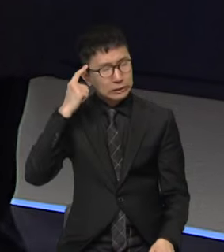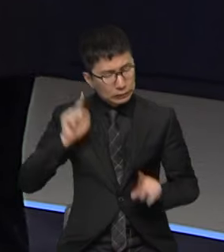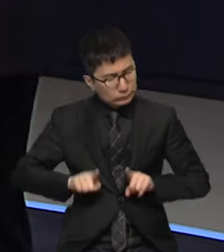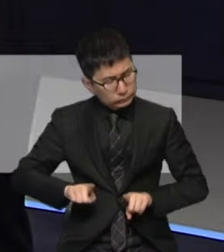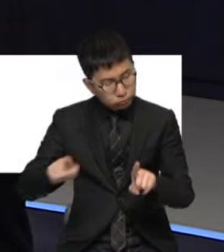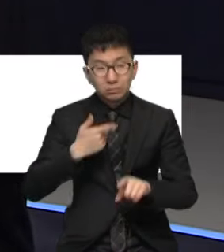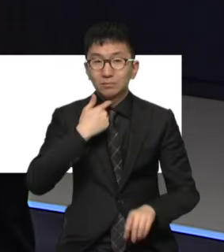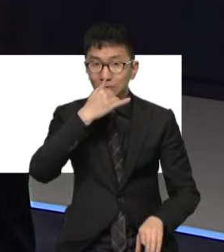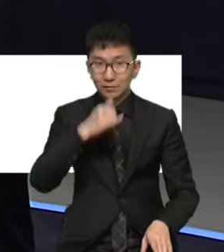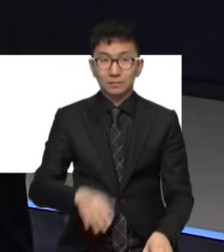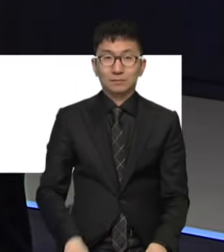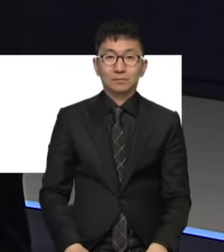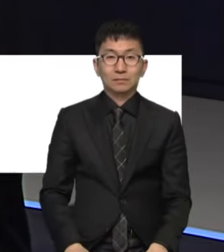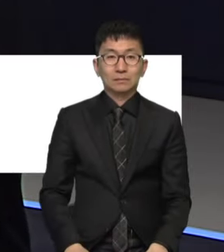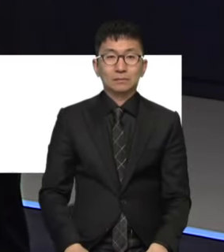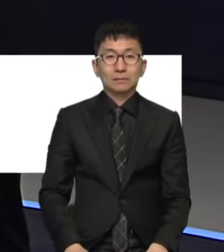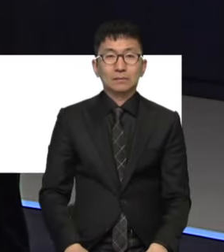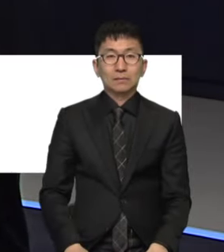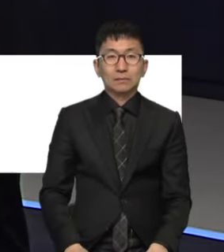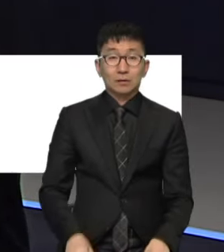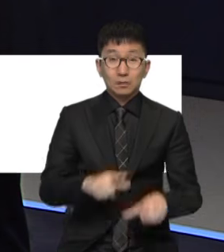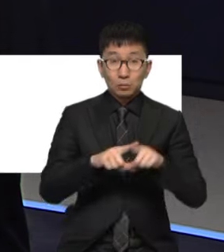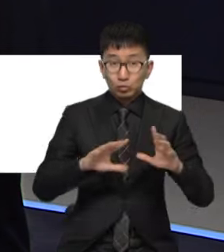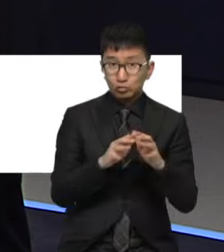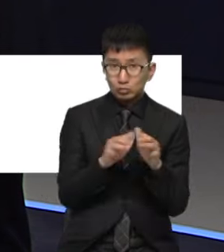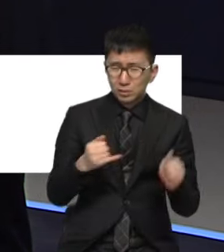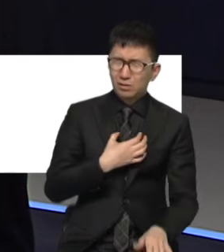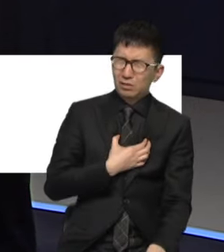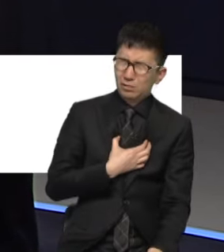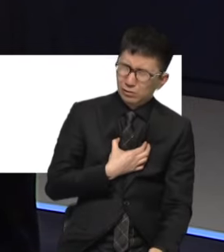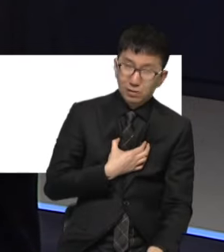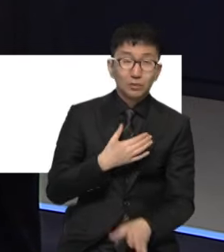(앵커) 사람들의 걱정이 큰 만큼 어쨌든 이 문제가 빨리 해결돼야 할 텐데